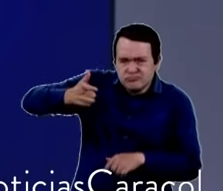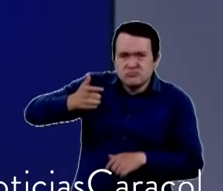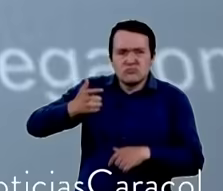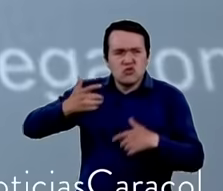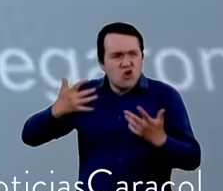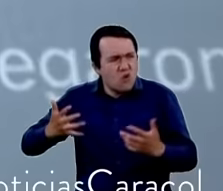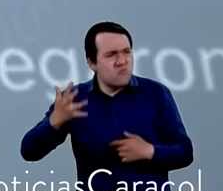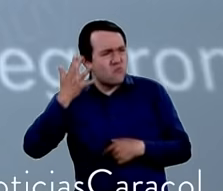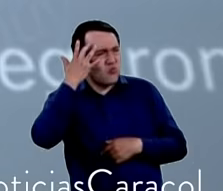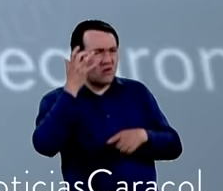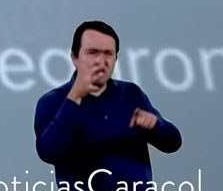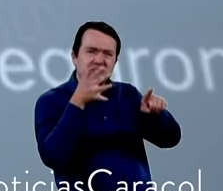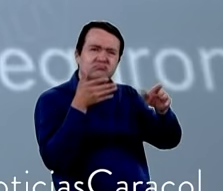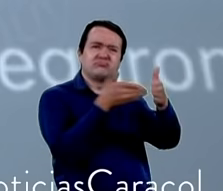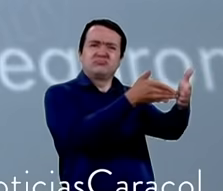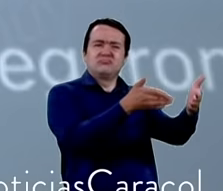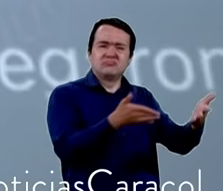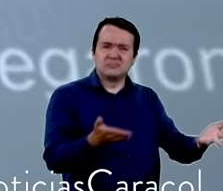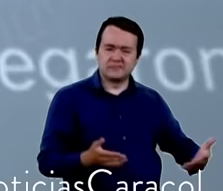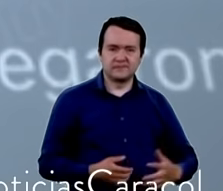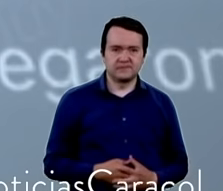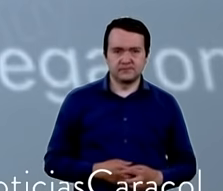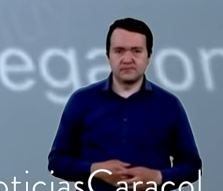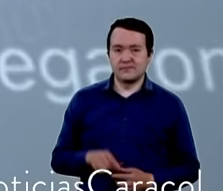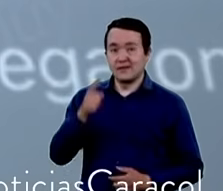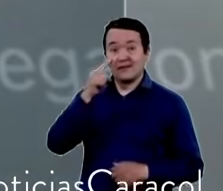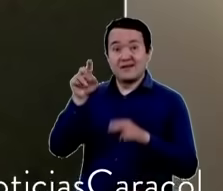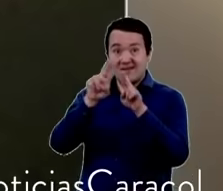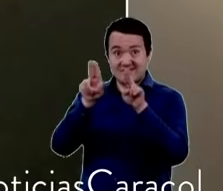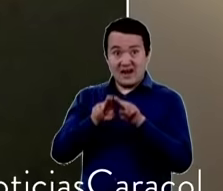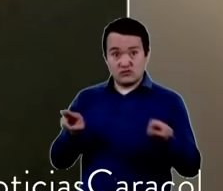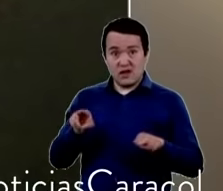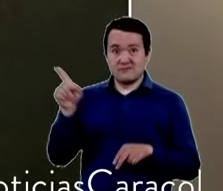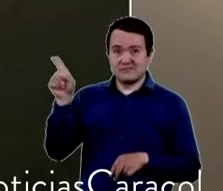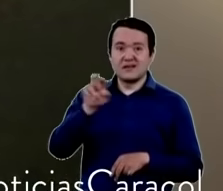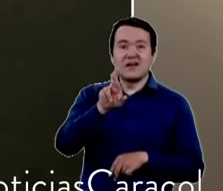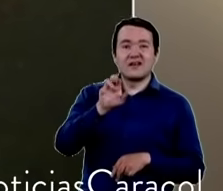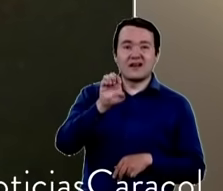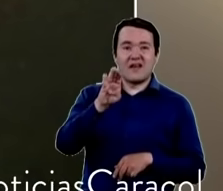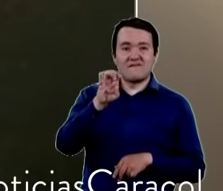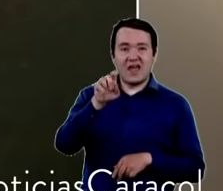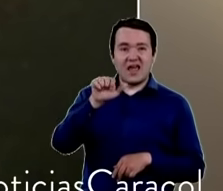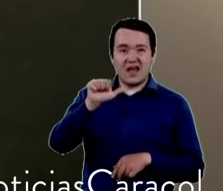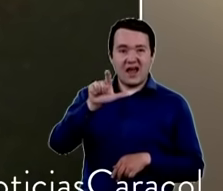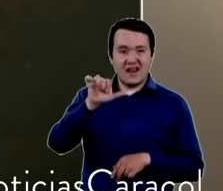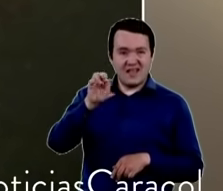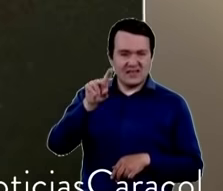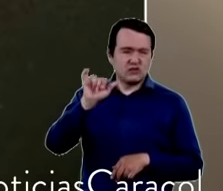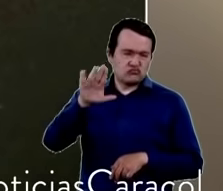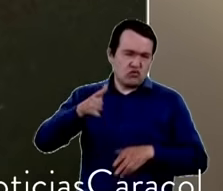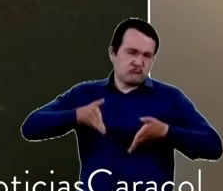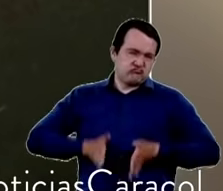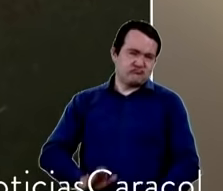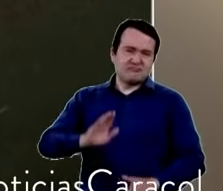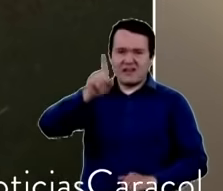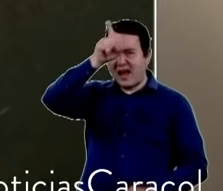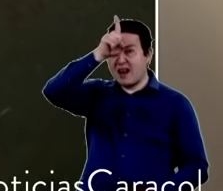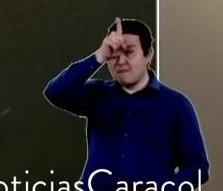))) investigan en Cali el atentado a una joven alemán que es visible en las manifestaciones, las autoridades están a la espera de la denuncia por parte de la joven